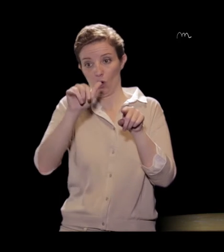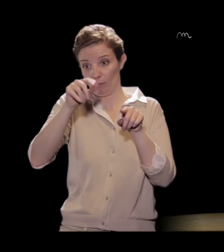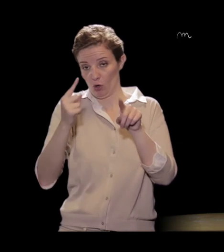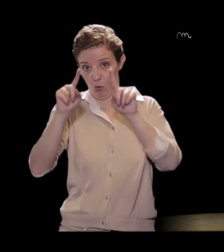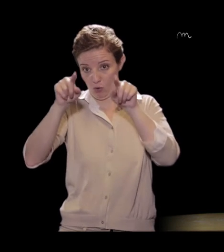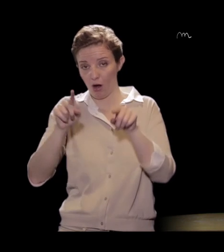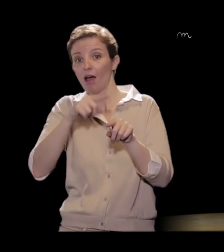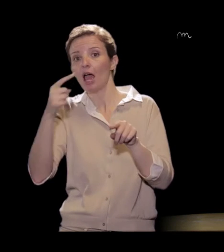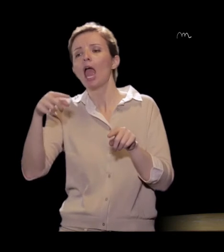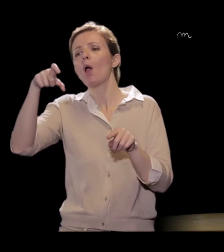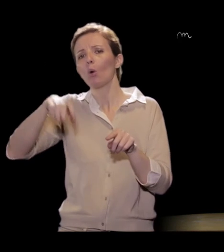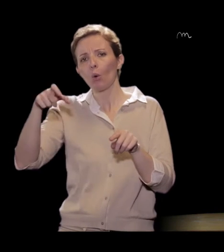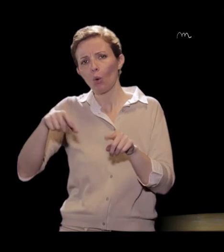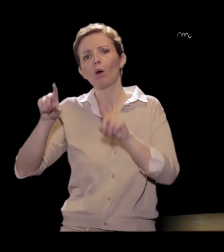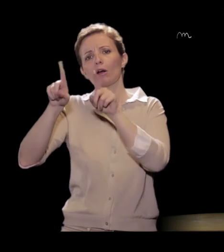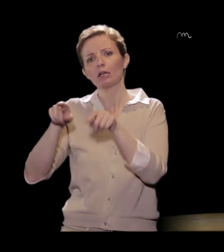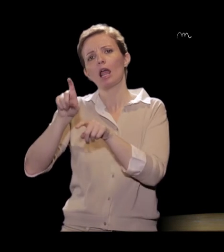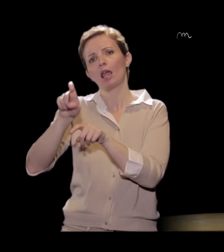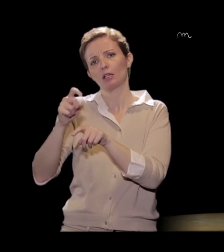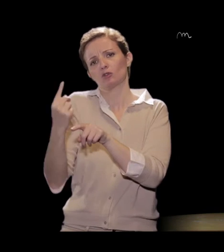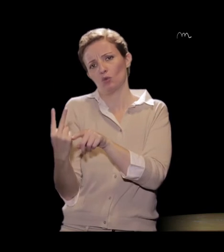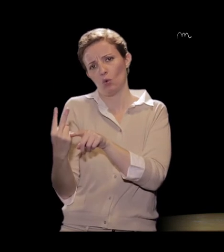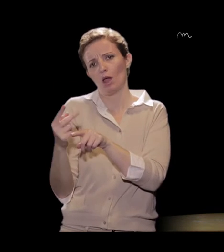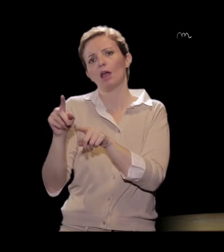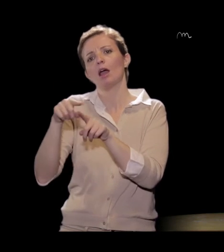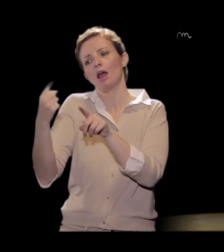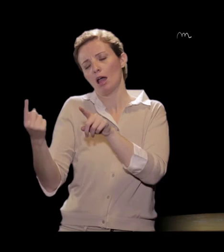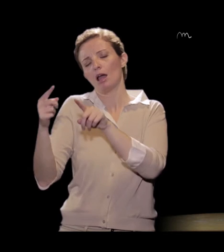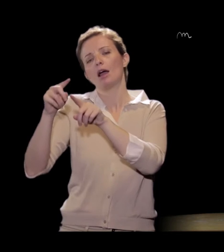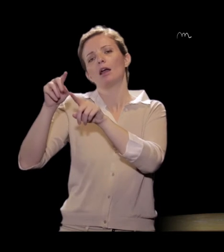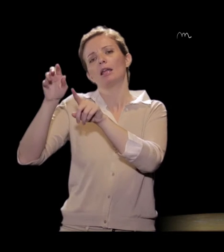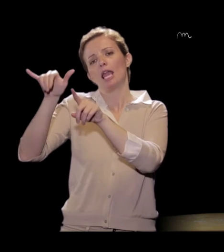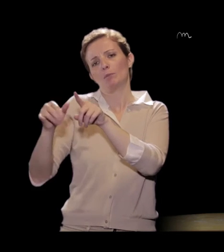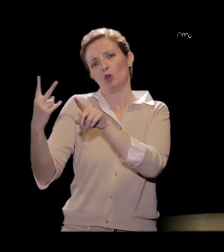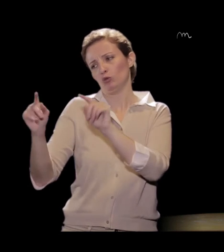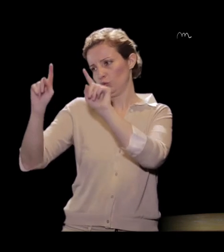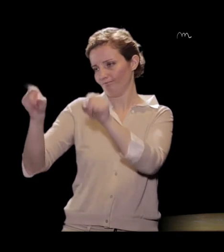e Q ha queste coordinate.